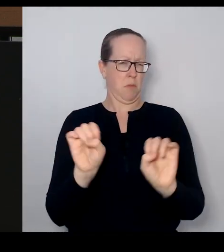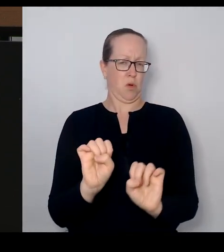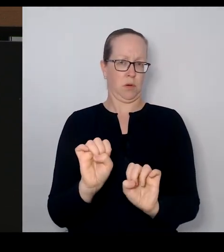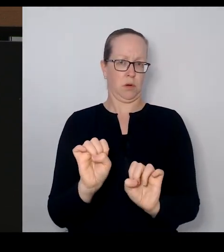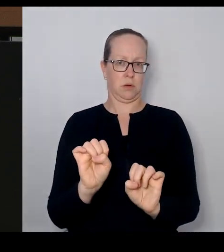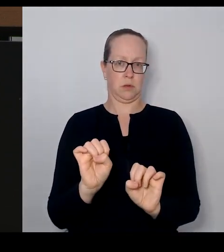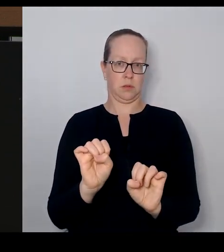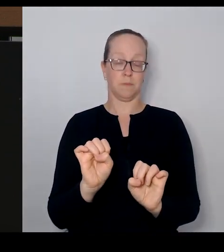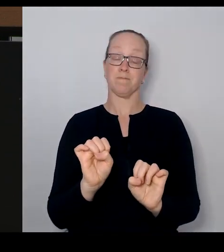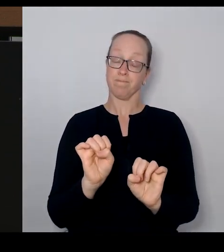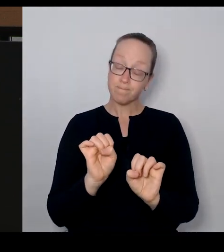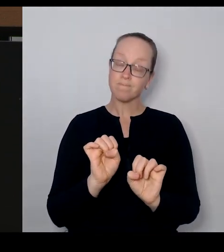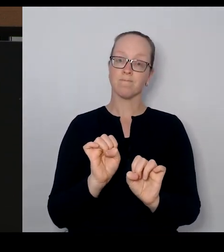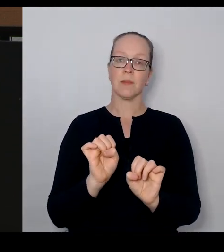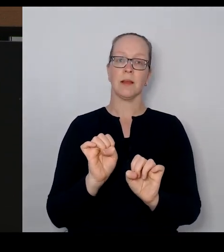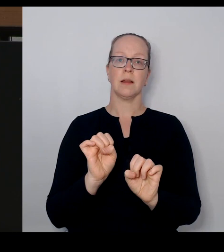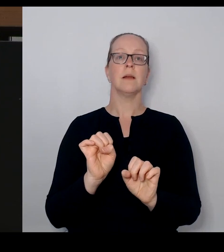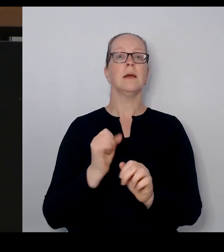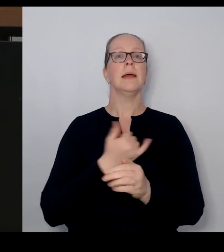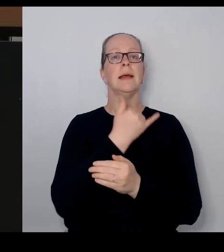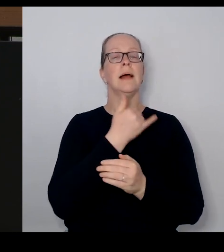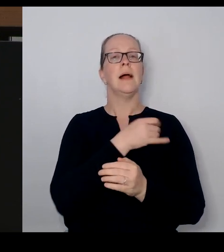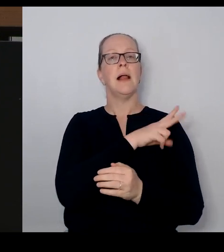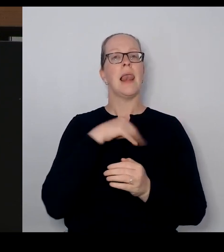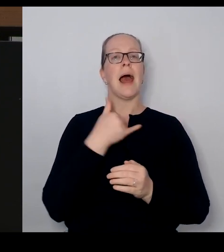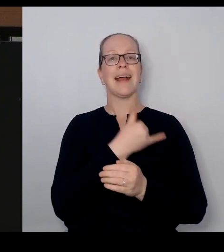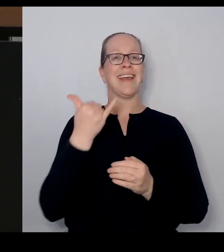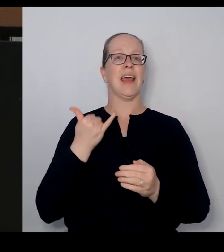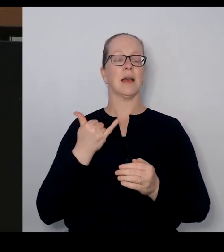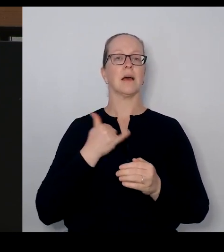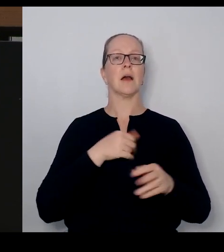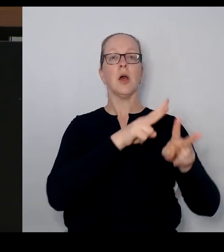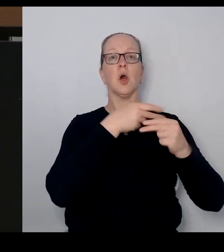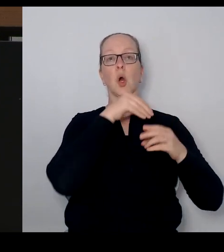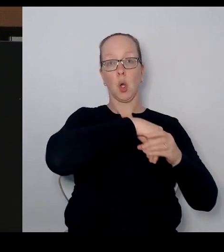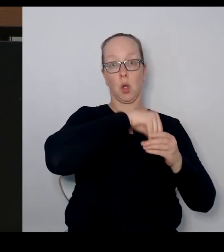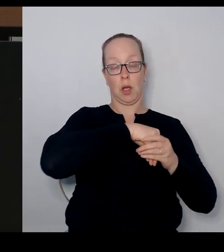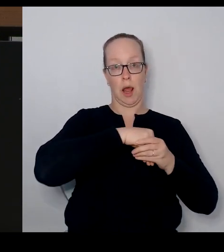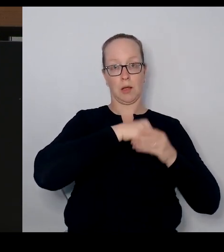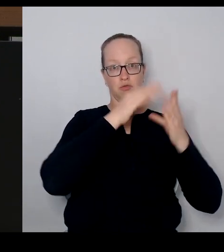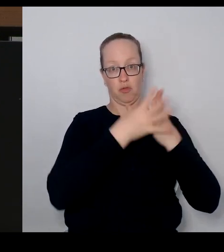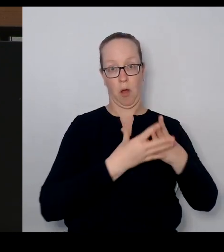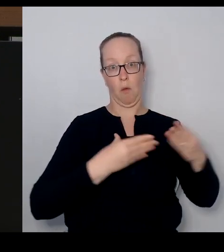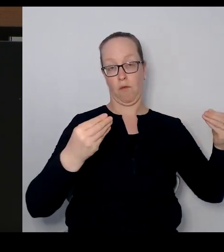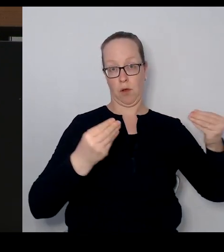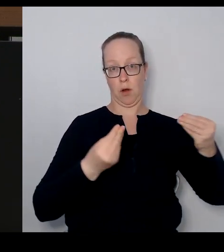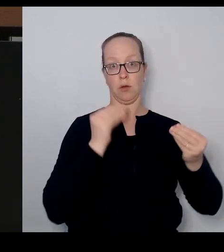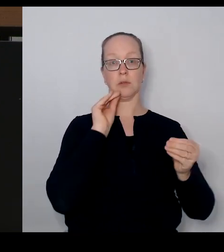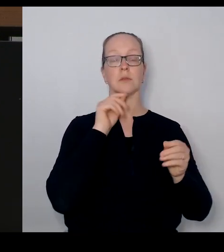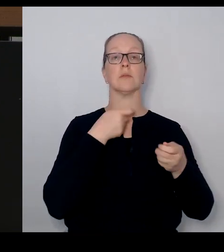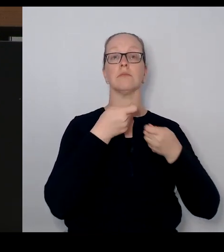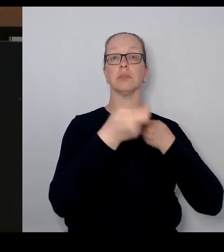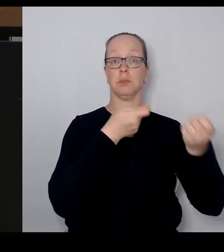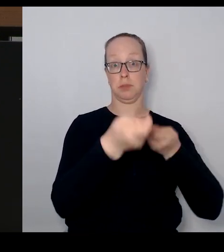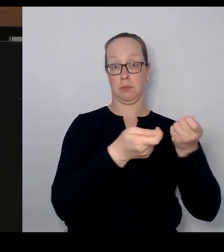nicht wiederholt werden kann. Aber selbst das reicht nicht aus, um das große Defizit oder lassen